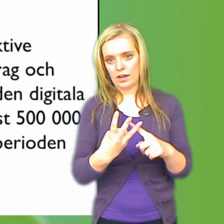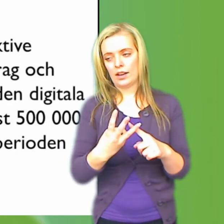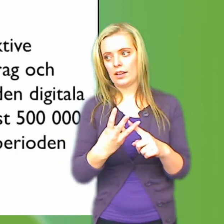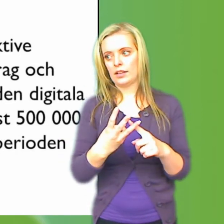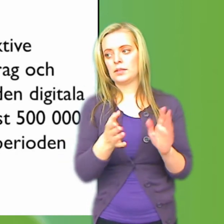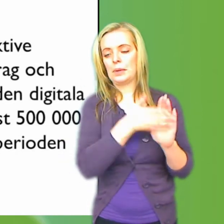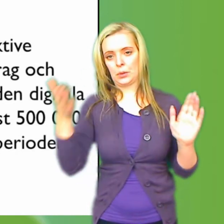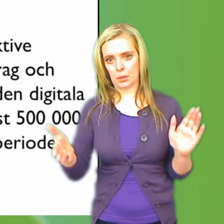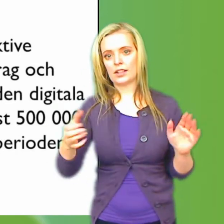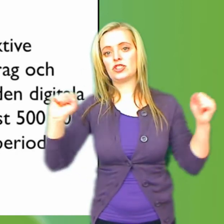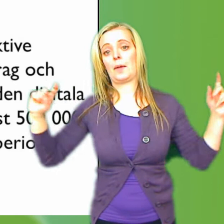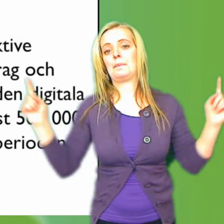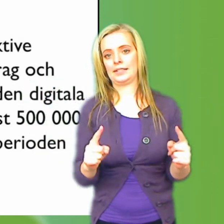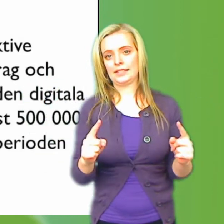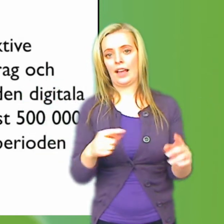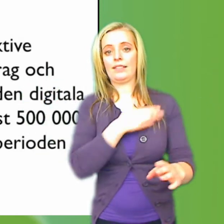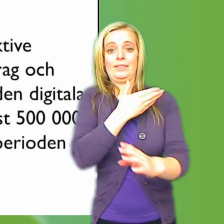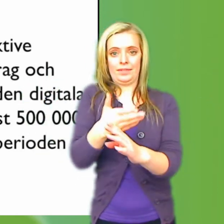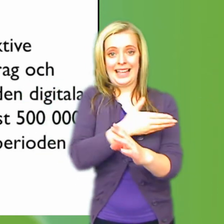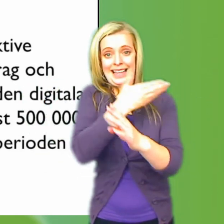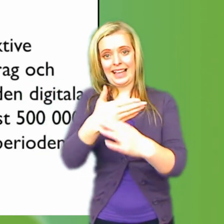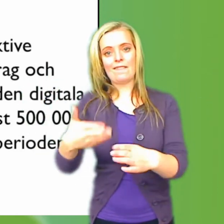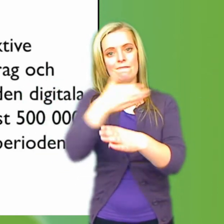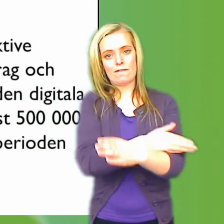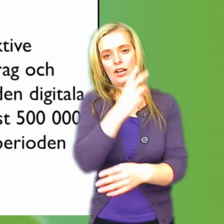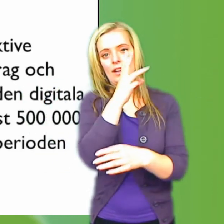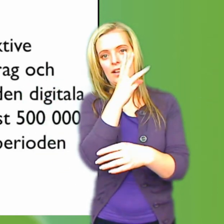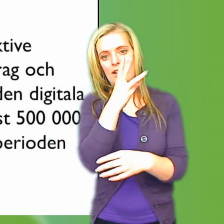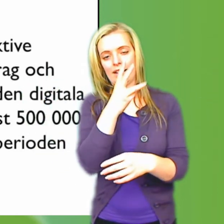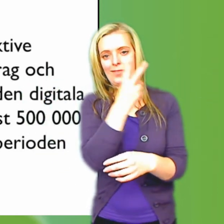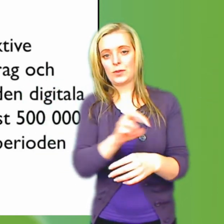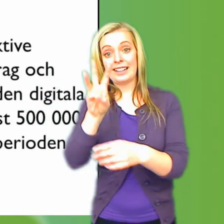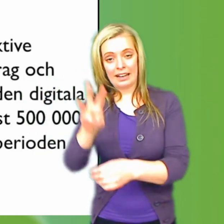Vi utmanar oss själva genom att säga att insatserna helst ska vara gratis.